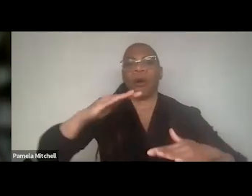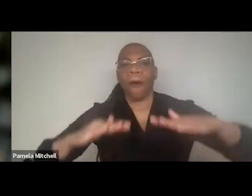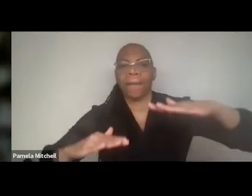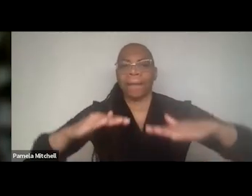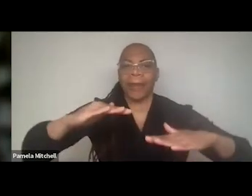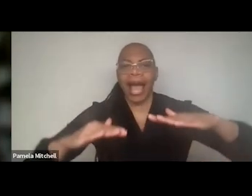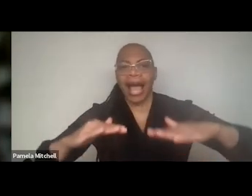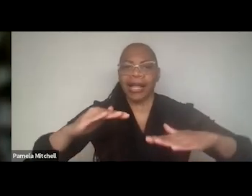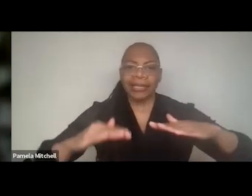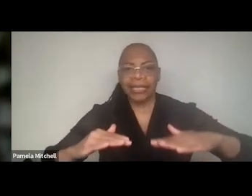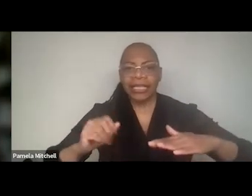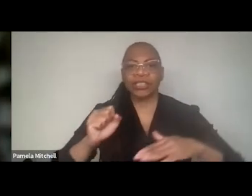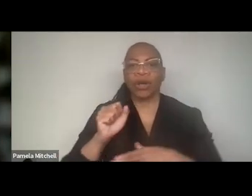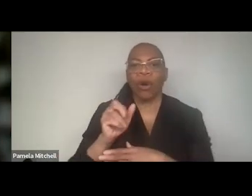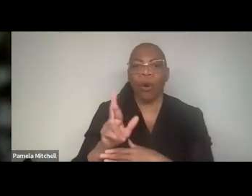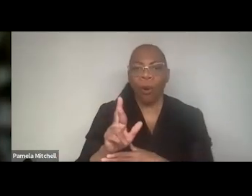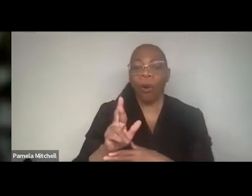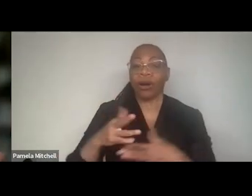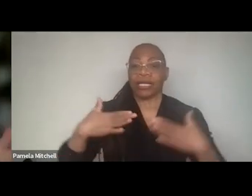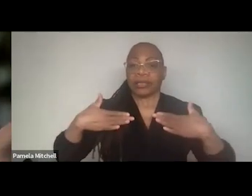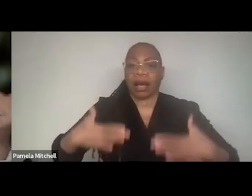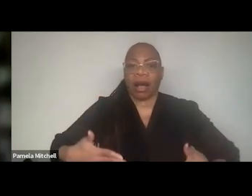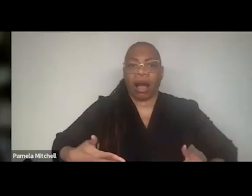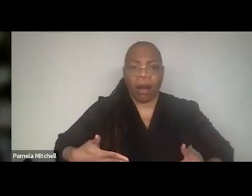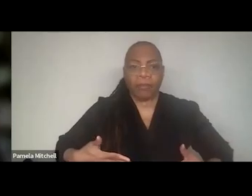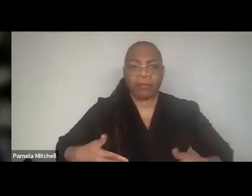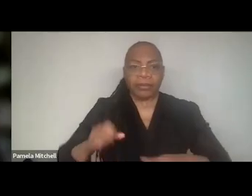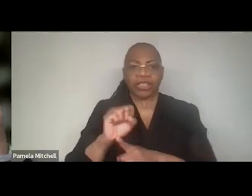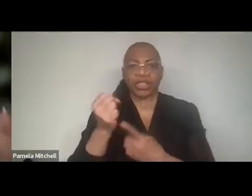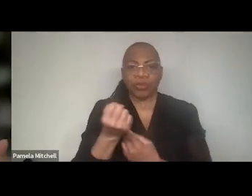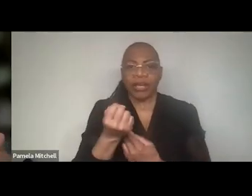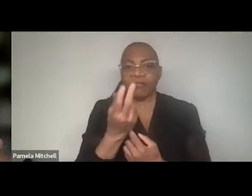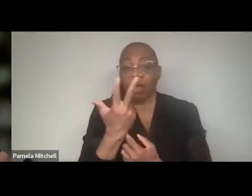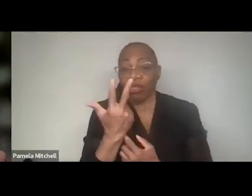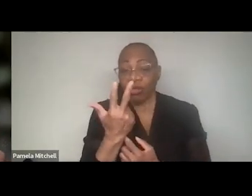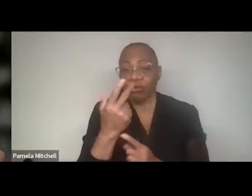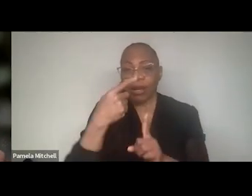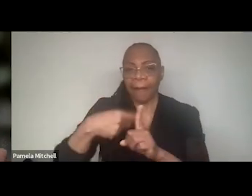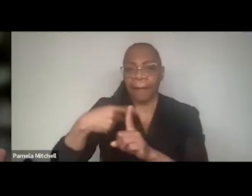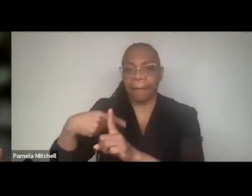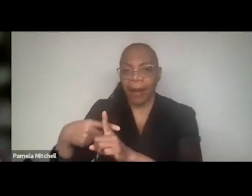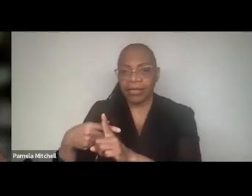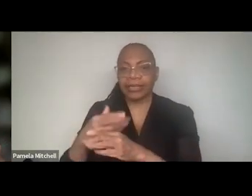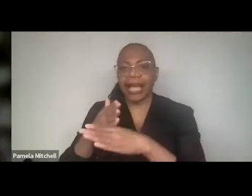durante al menos tres meses consecutivos después de la lesión. O una limitación marcada en el funcionamiento físico